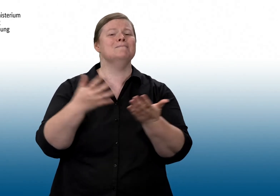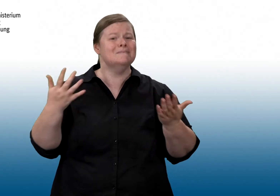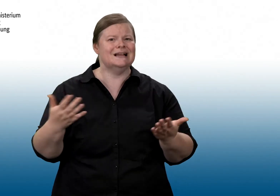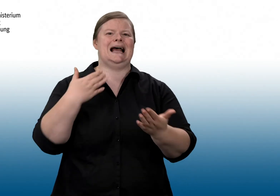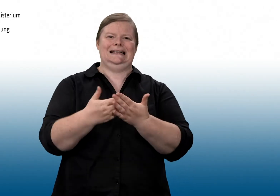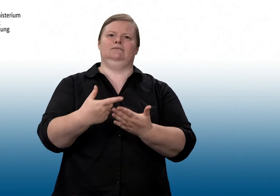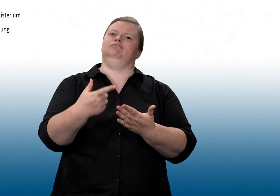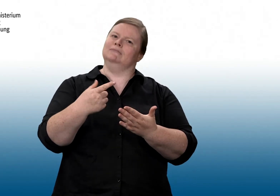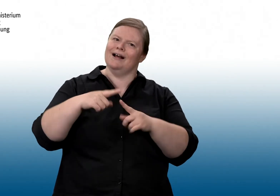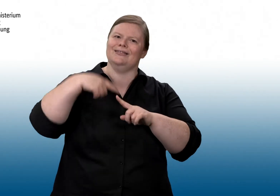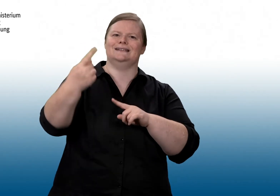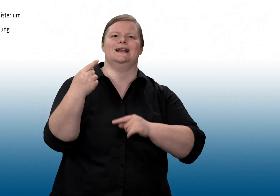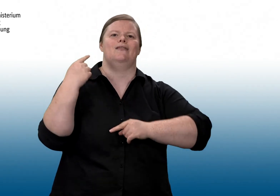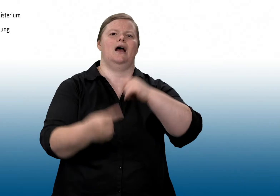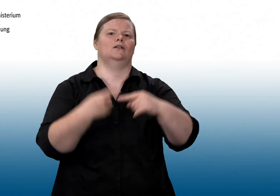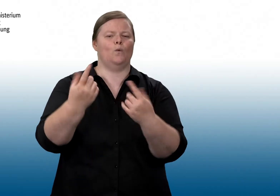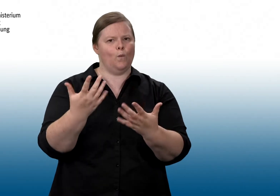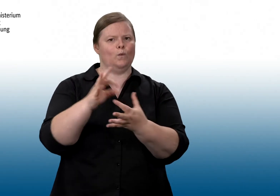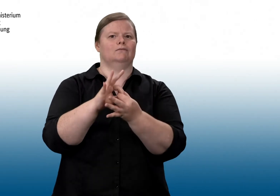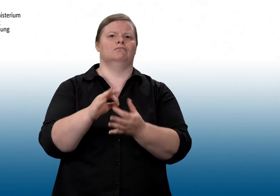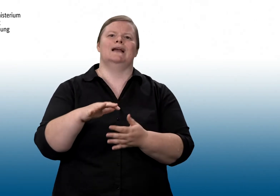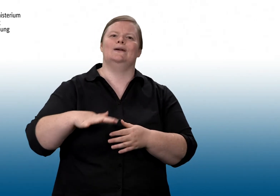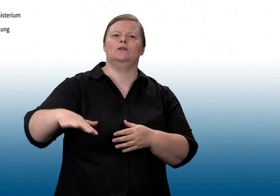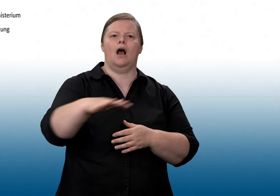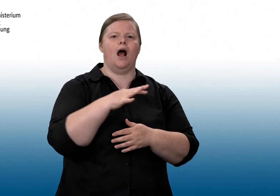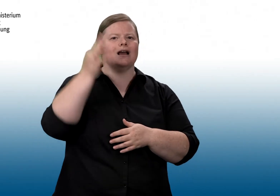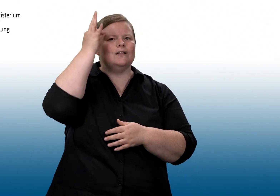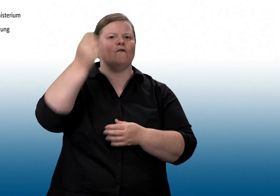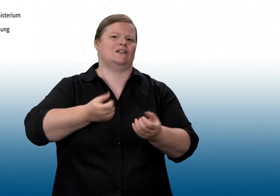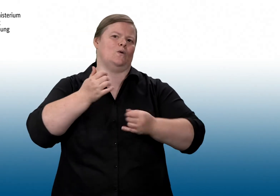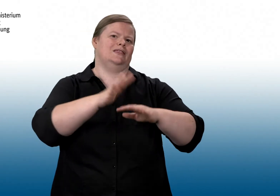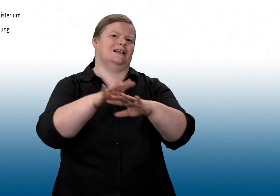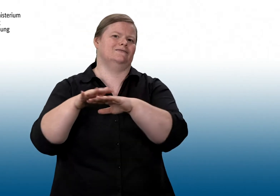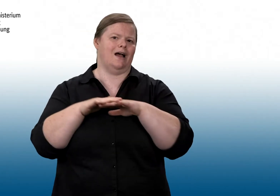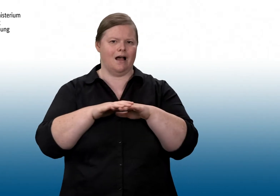deshalb sprechen wir von der nächsten Generation von regionalen Innovationsnetzwerken,